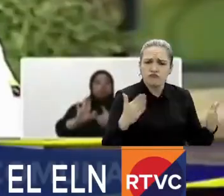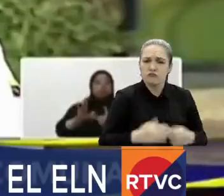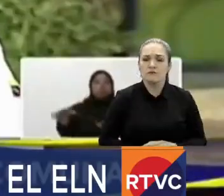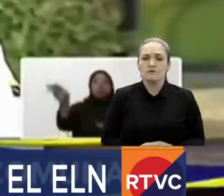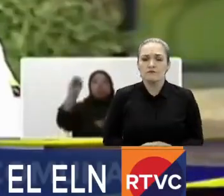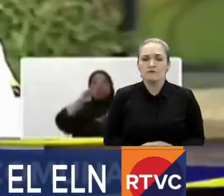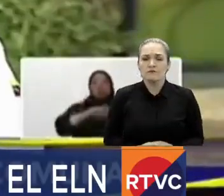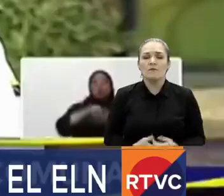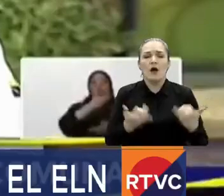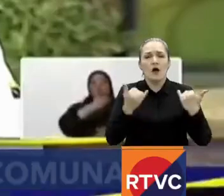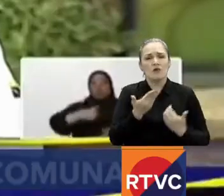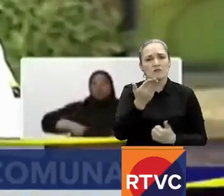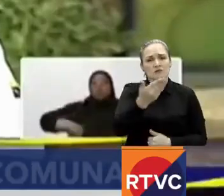HOMóLOGO EN NéSTOR NO MI PLAN.